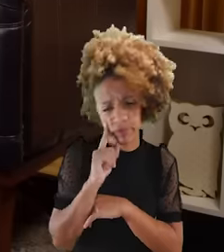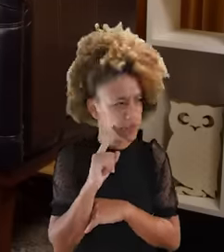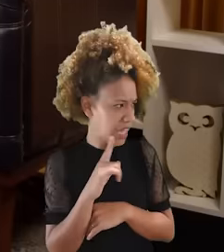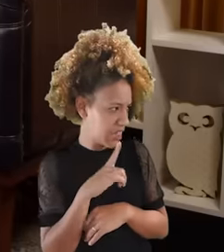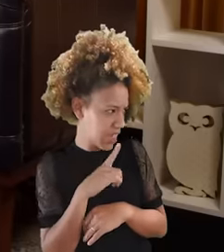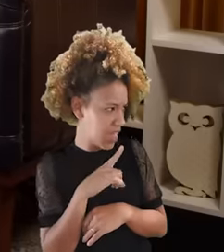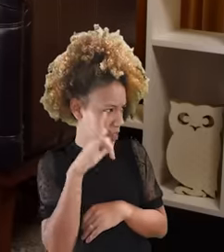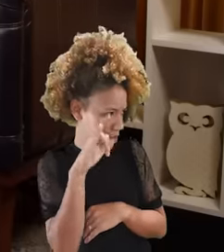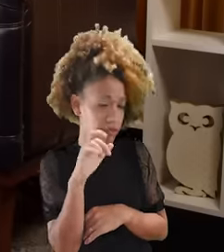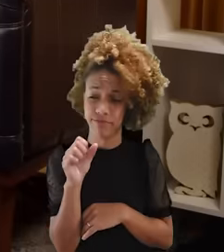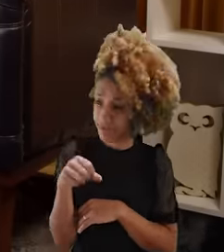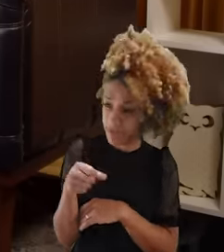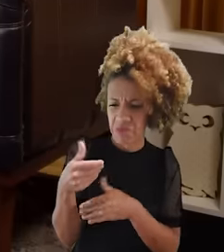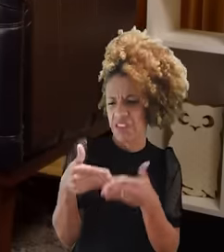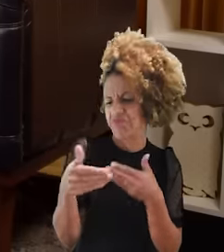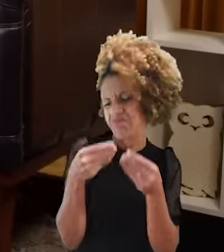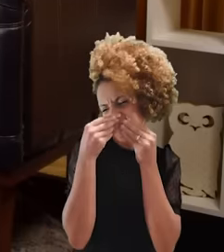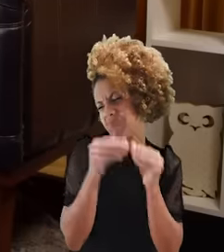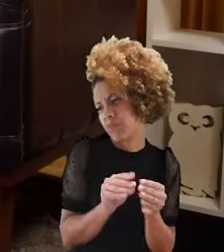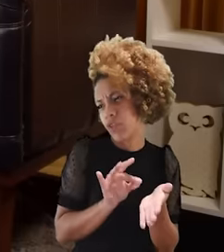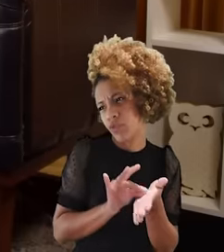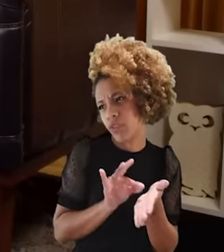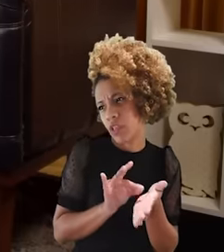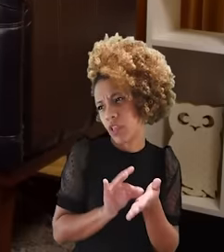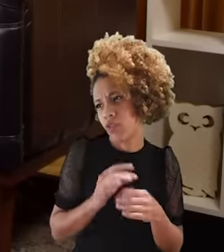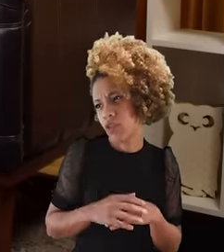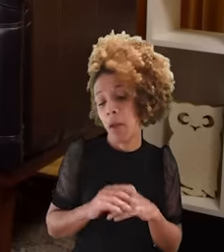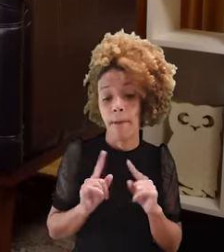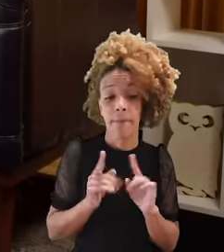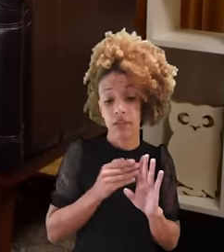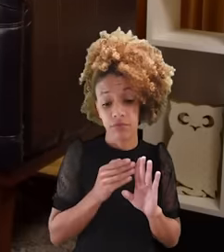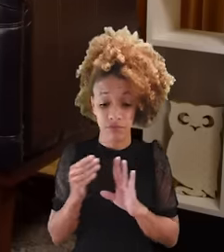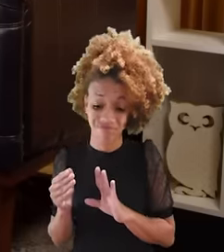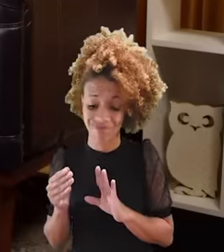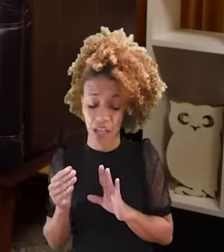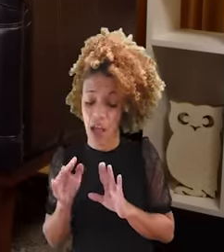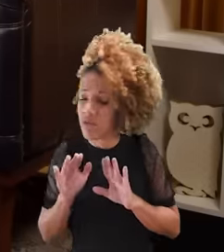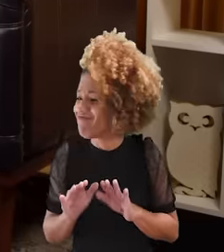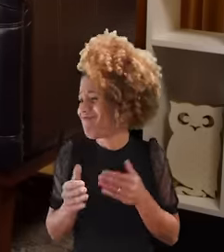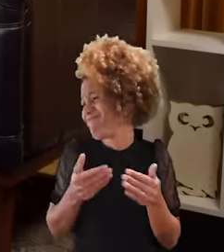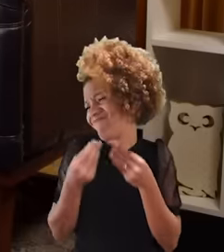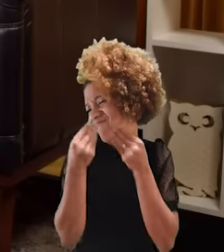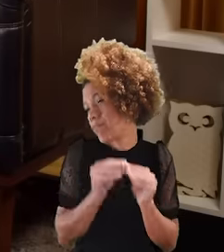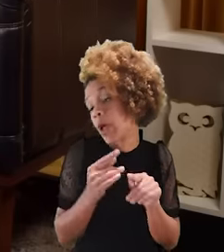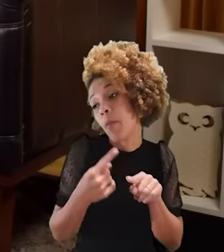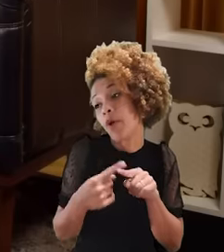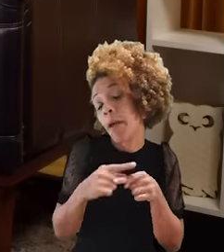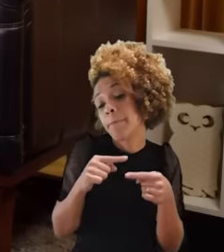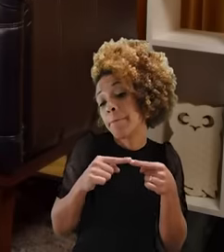mas eu tô nem aí tá de verdade ass pelo menos até aqui eu tô nem aí porque primeiro eu sei que não é